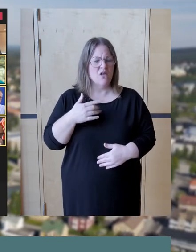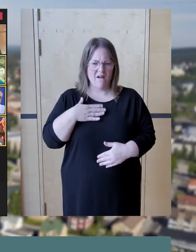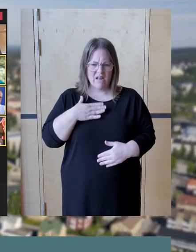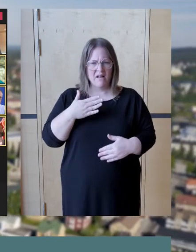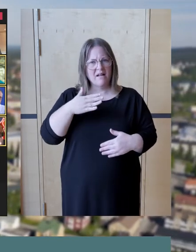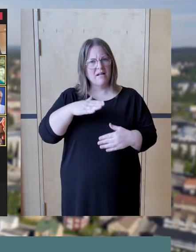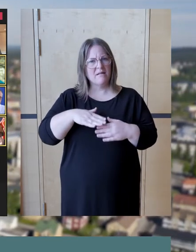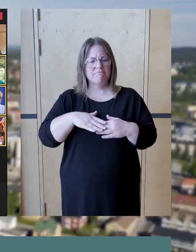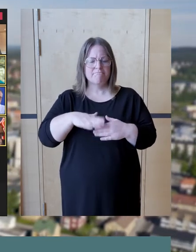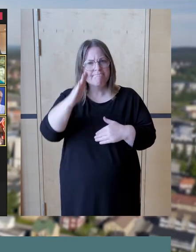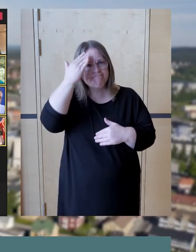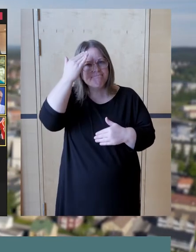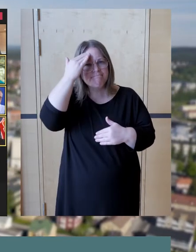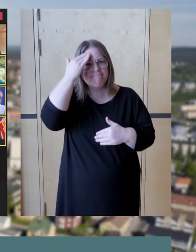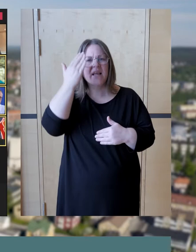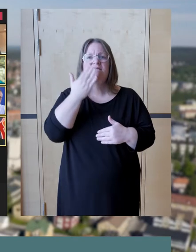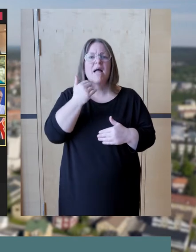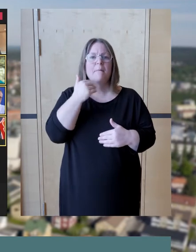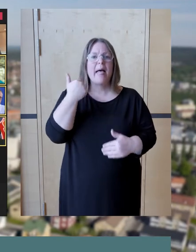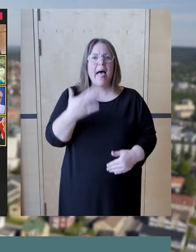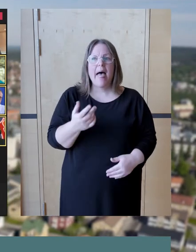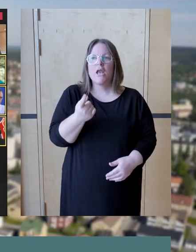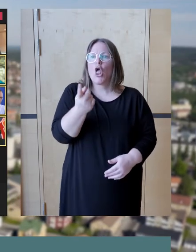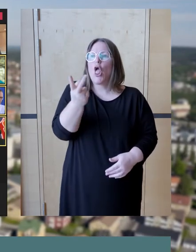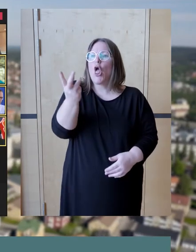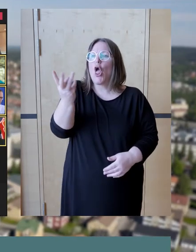Vem är andra intressenter och är det